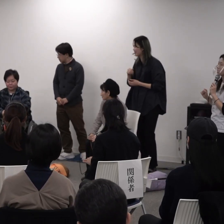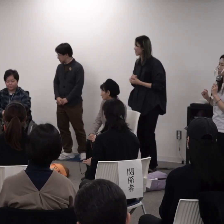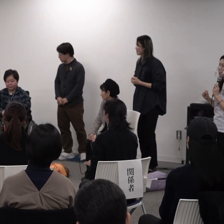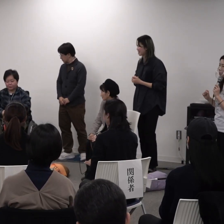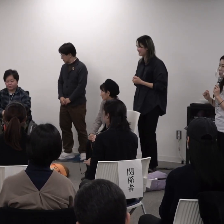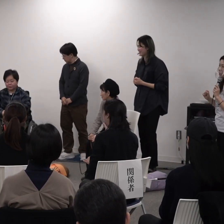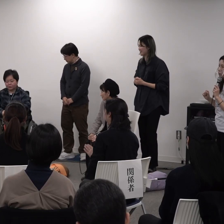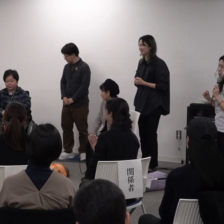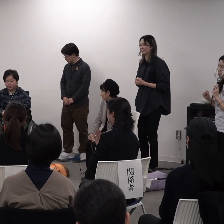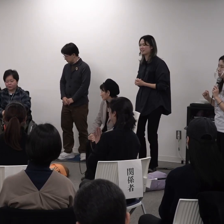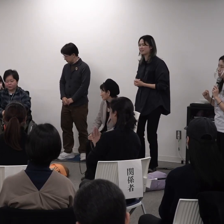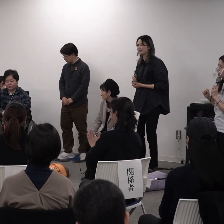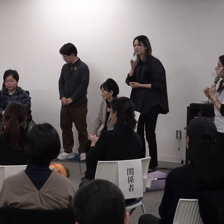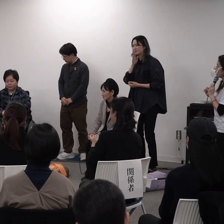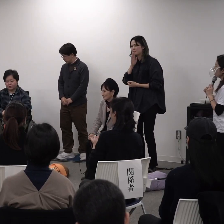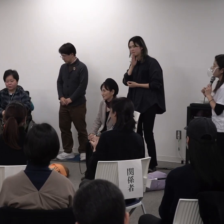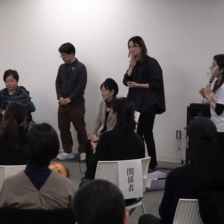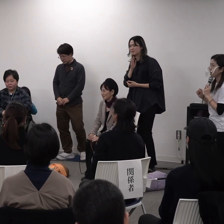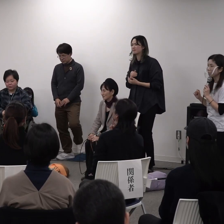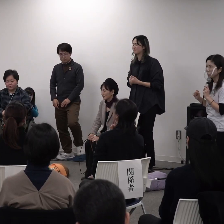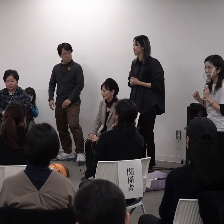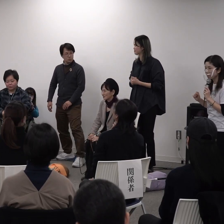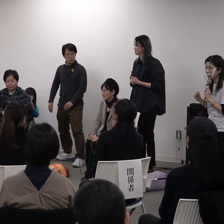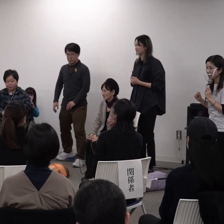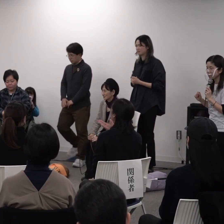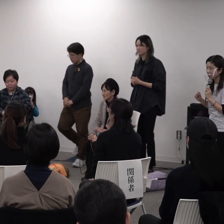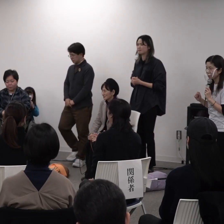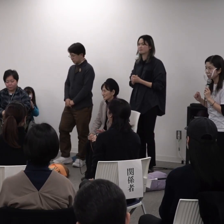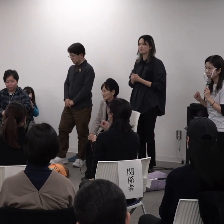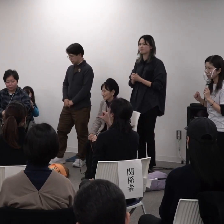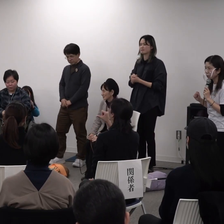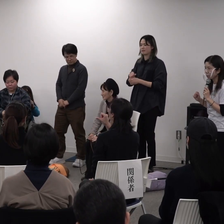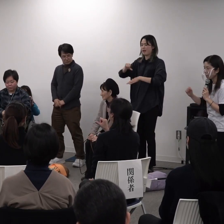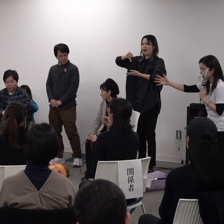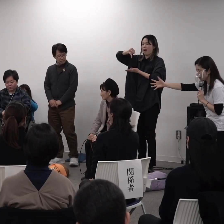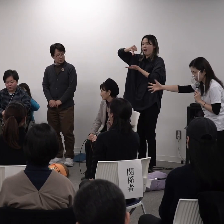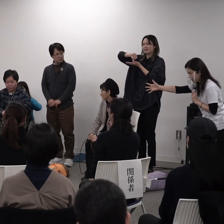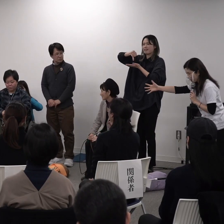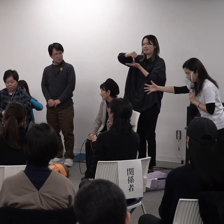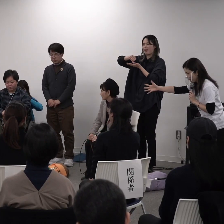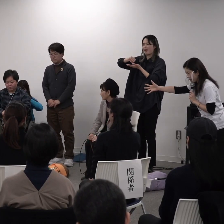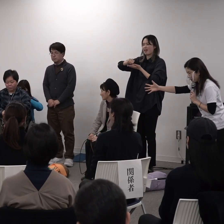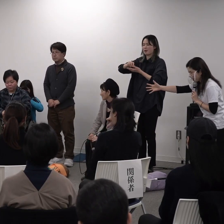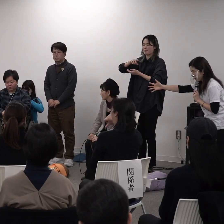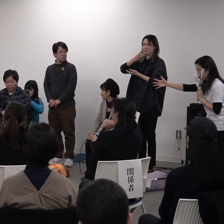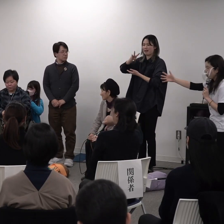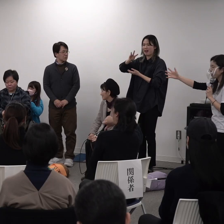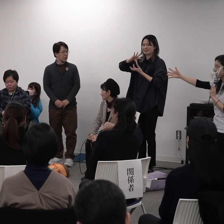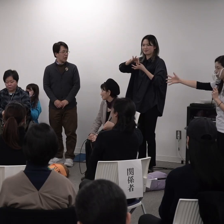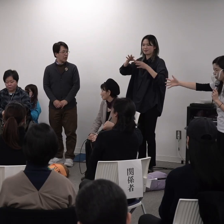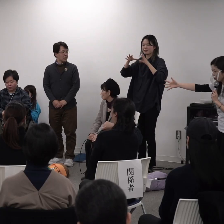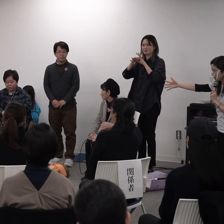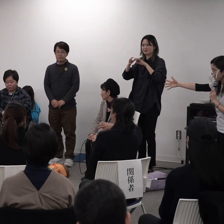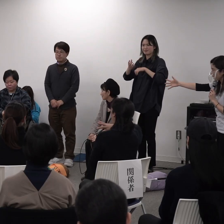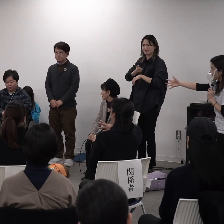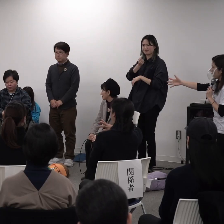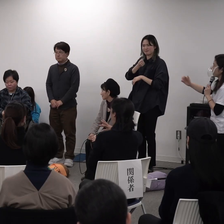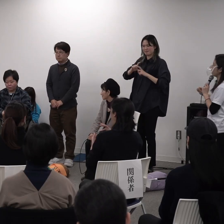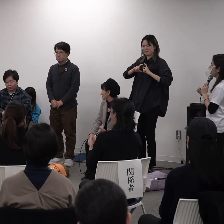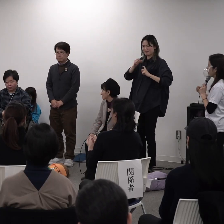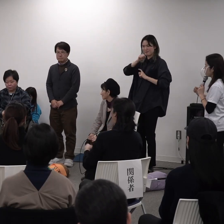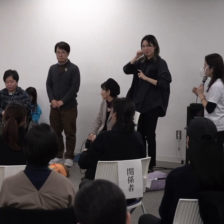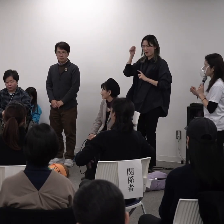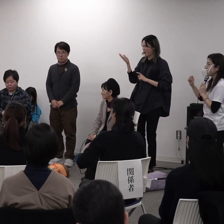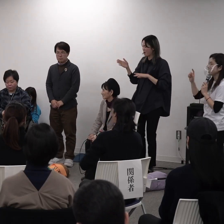実はアテネパラリンピックのパラリンピアンで今日メダルも持ってきていただいております